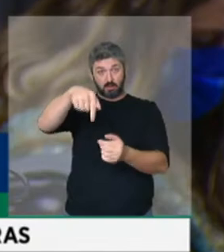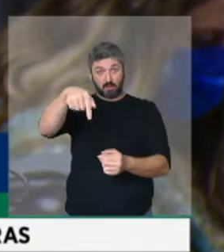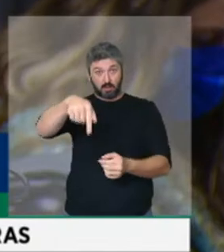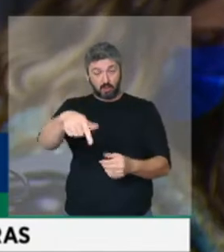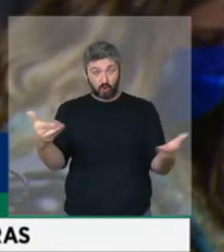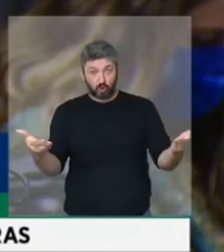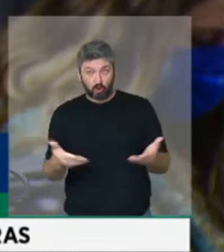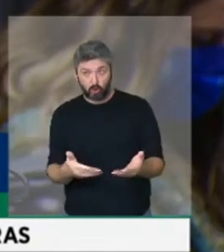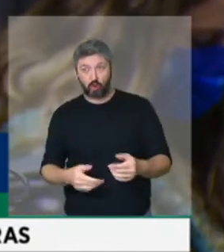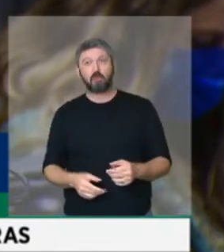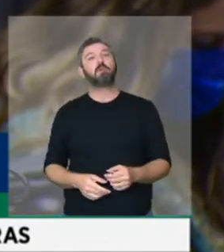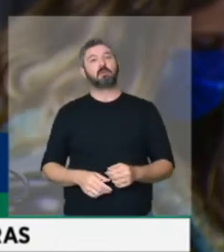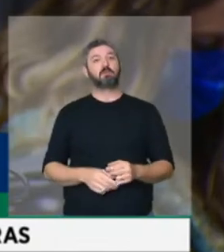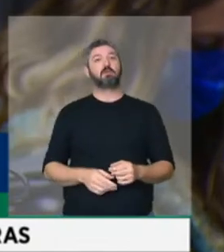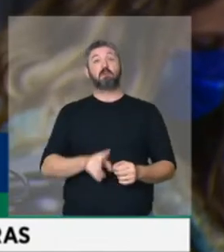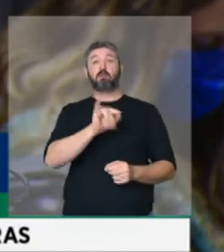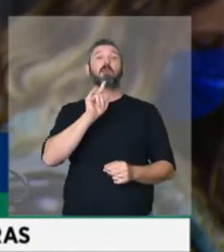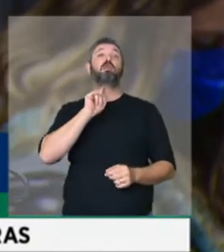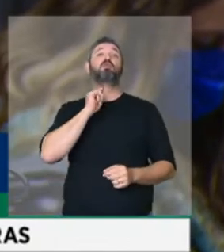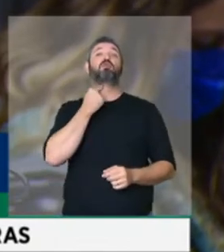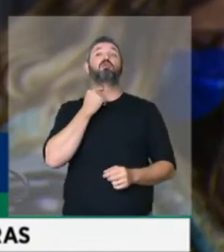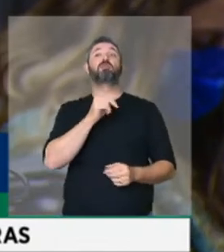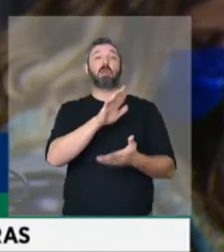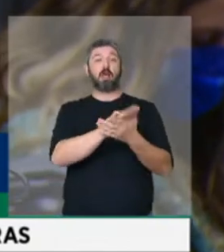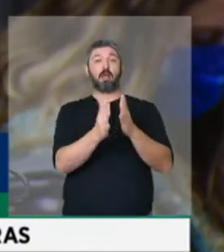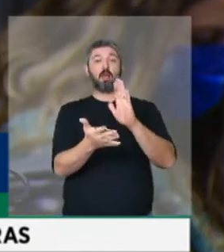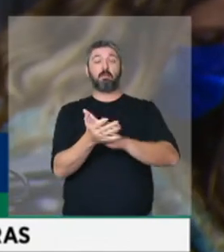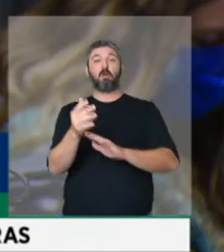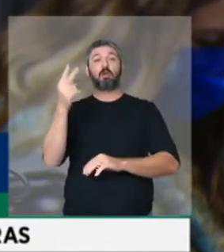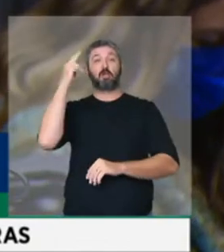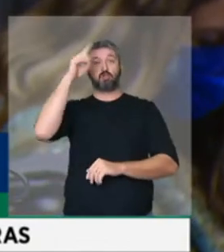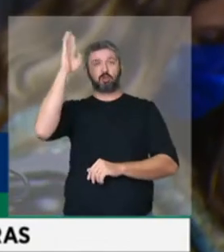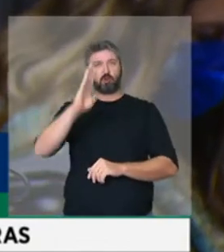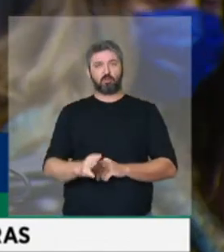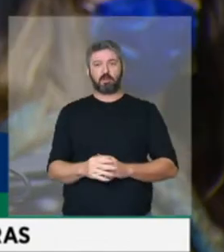MERCADO FINANCEIRO. É UM ABSURDO O QUE ESTÁ ACONTECENDO AQUI. NÓS TEMOS QUE DENUNCIAR A POPULAÇÃO